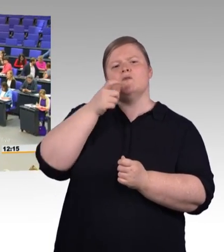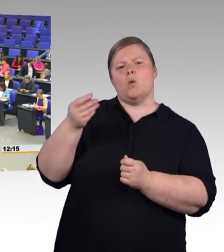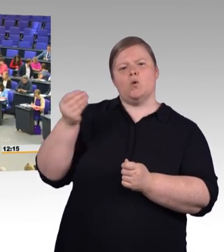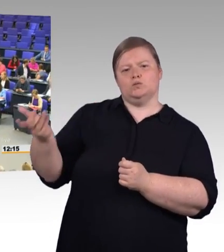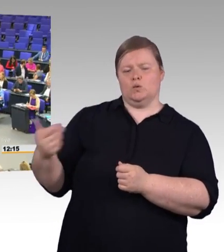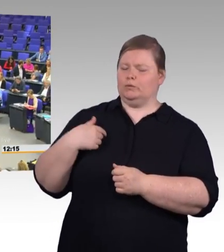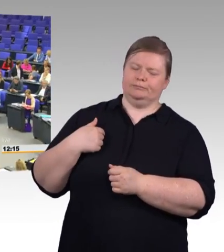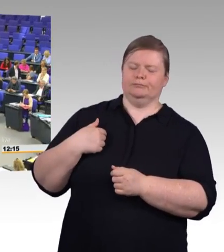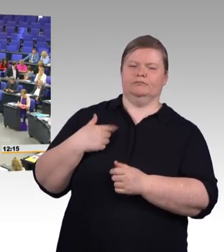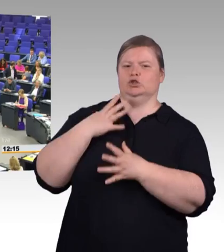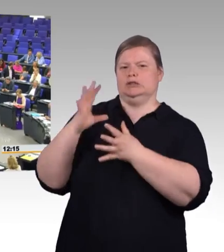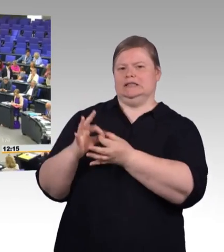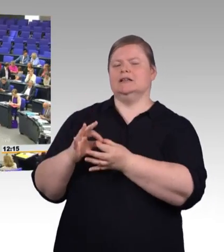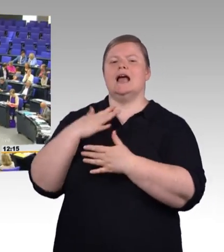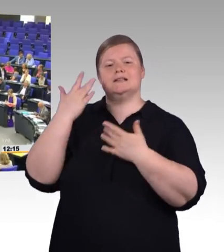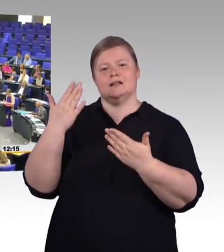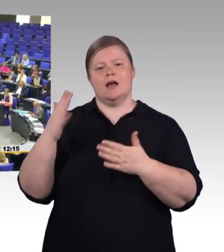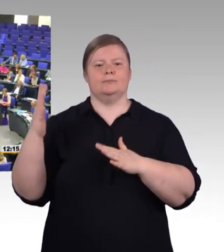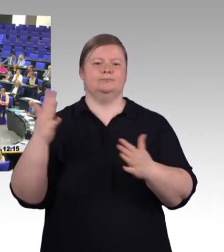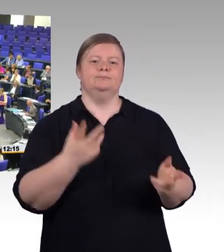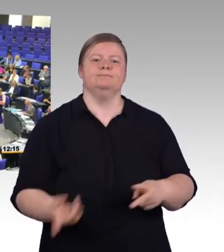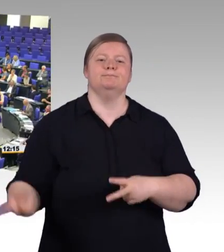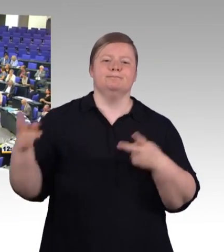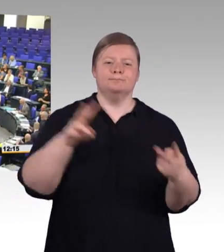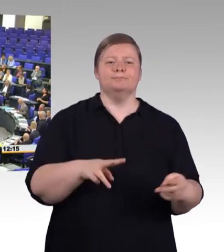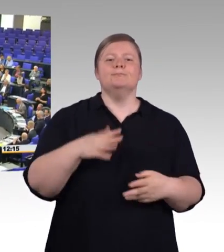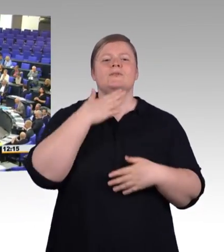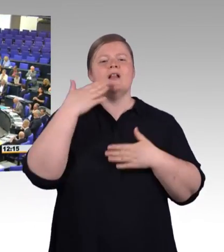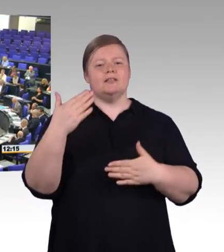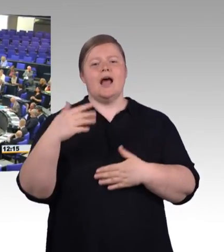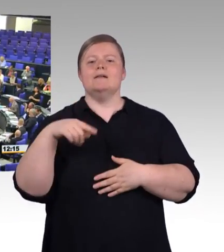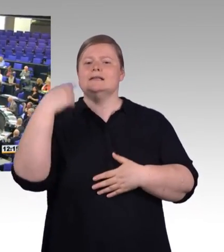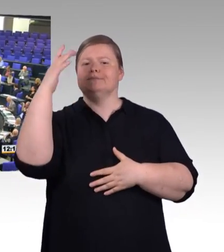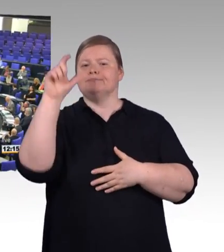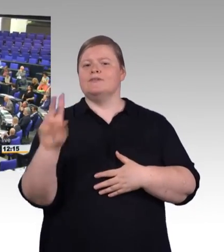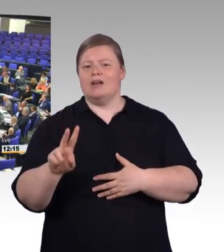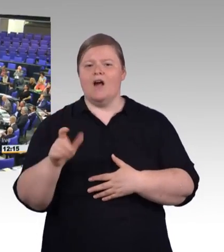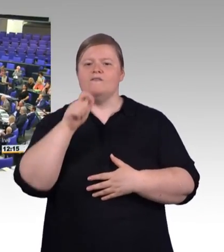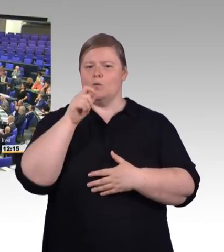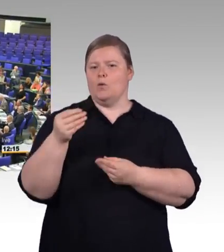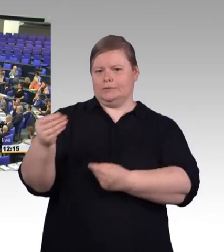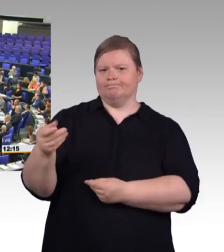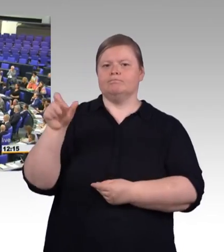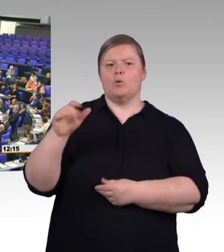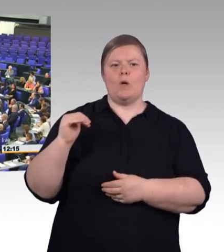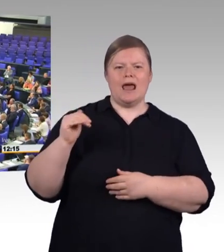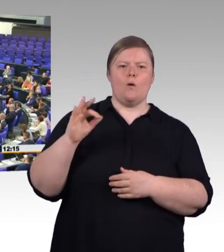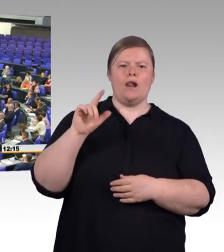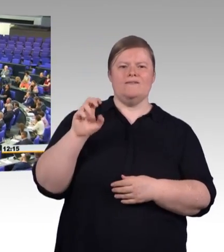(Rednerwechsel) Herr Präsident! Meine Damen und Herren! Diese Debatte über die berufliche Bildung unterscheidet sich ja von anderen dadurch, dass wir jetzt nicht darüber sprechen was man tun könnte,